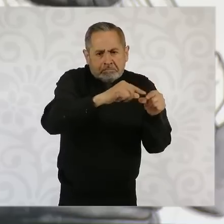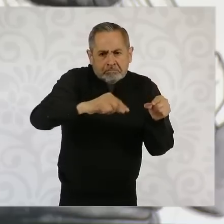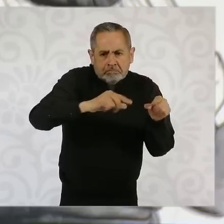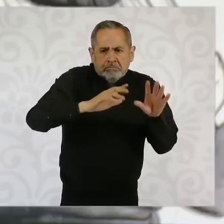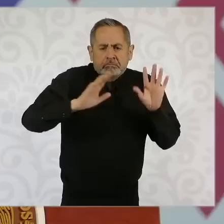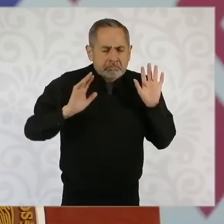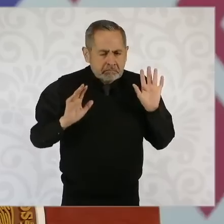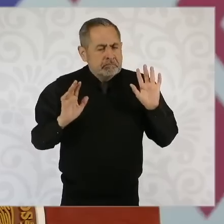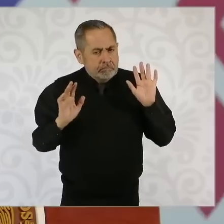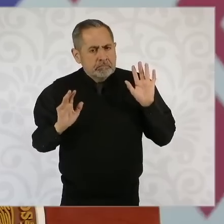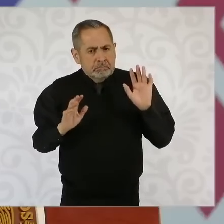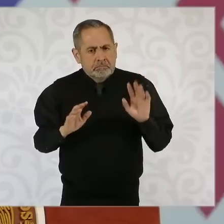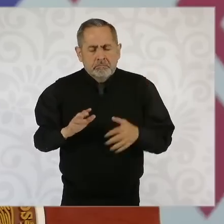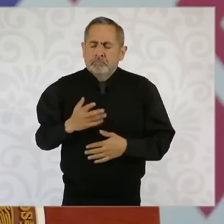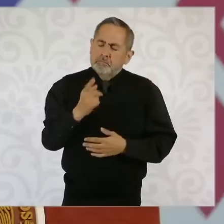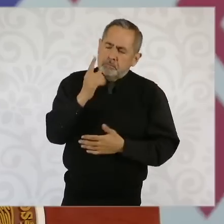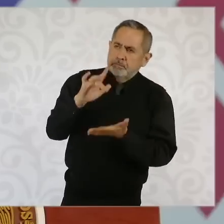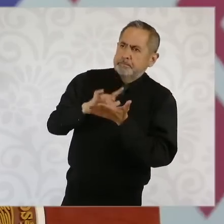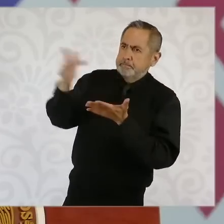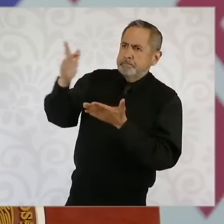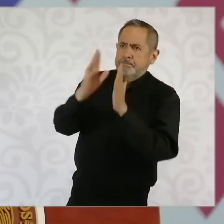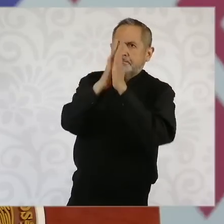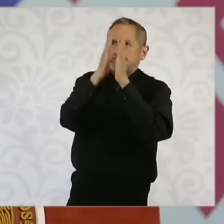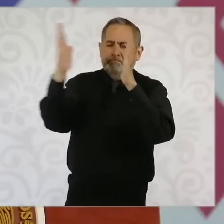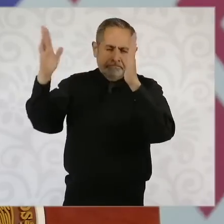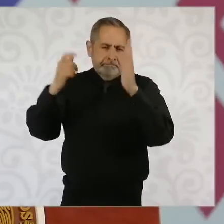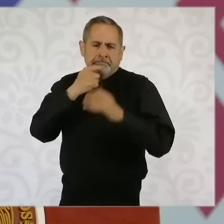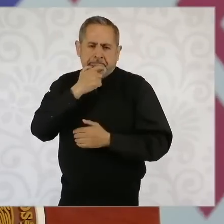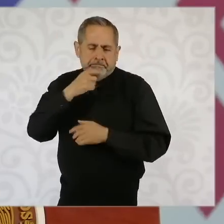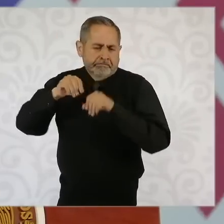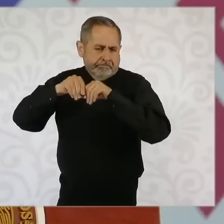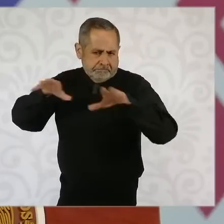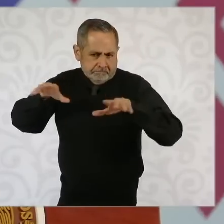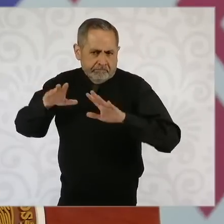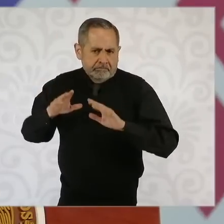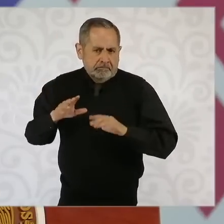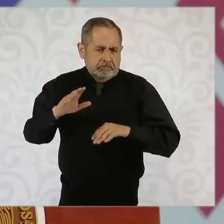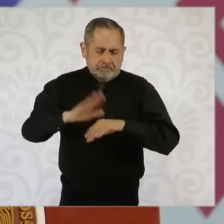primero pues agradecer a la enciclopedia británica porque en efecto pues es Golfo